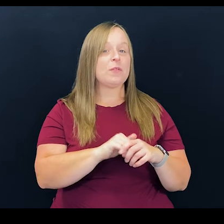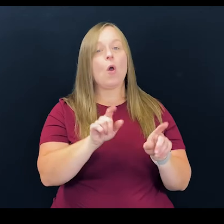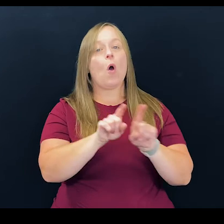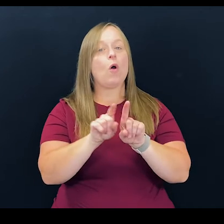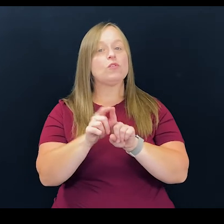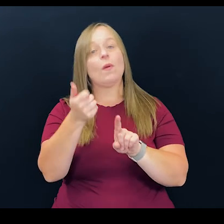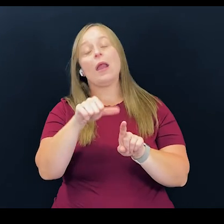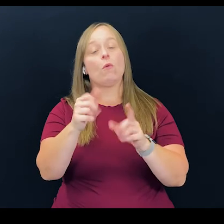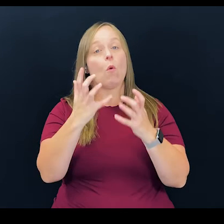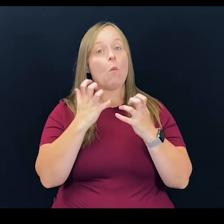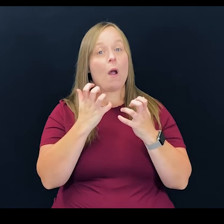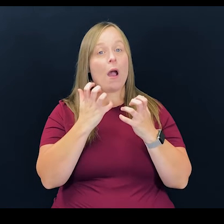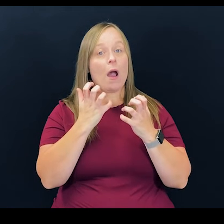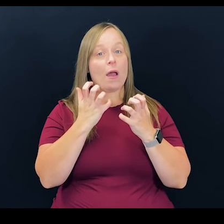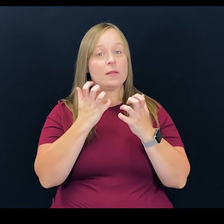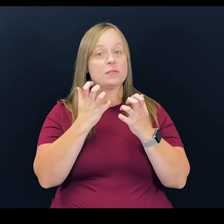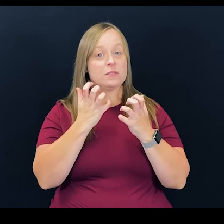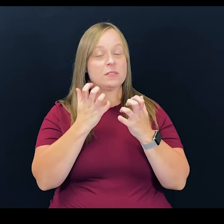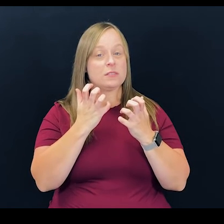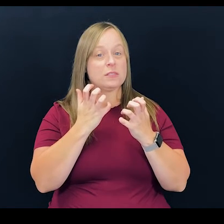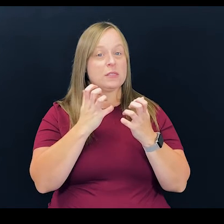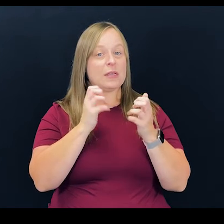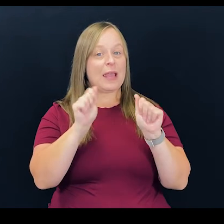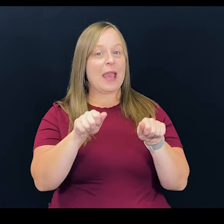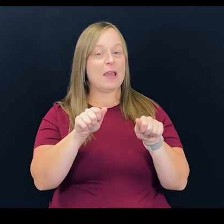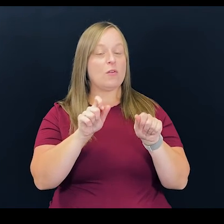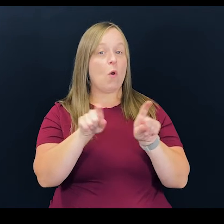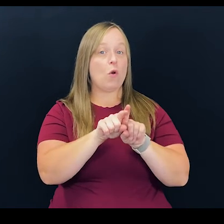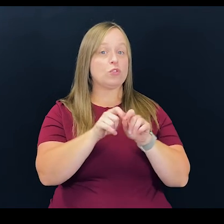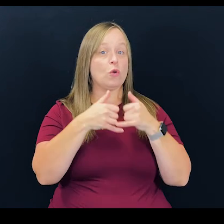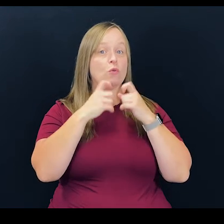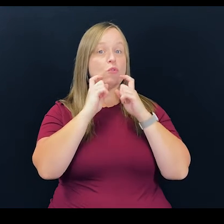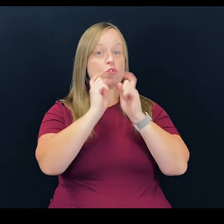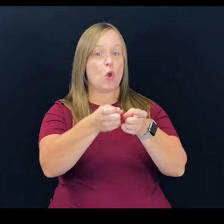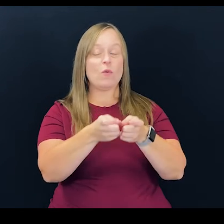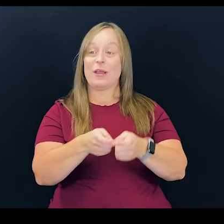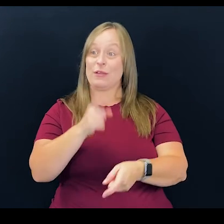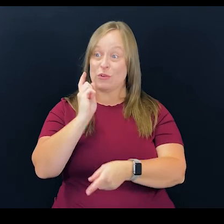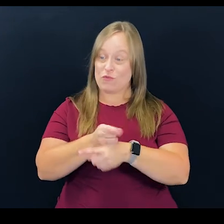Ok, también el que quiere hacer donaciones, también lo puede realizar. Correcto.